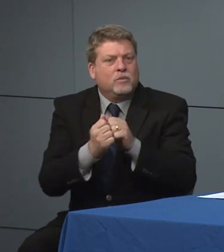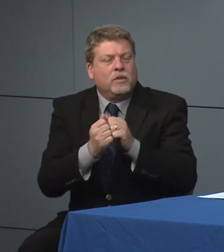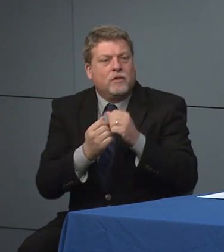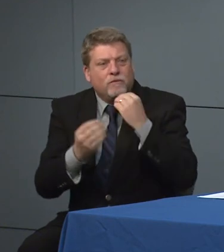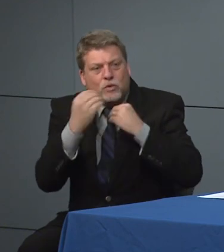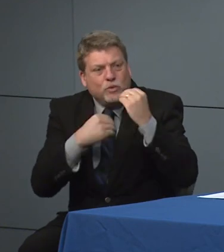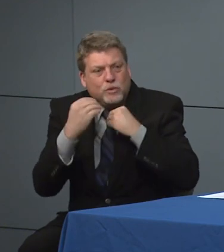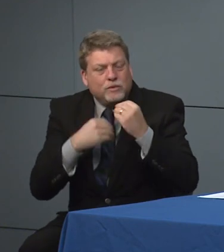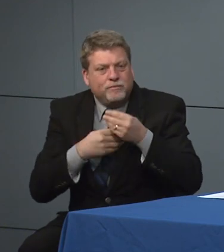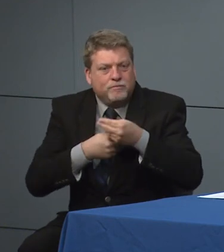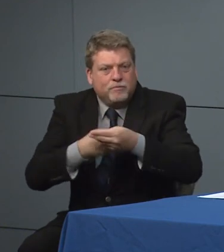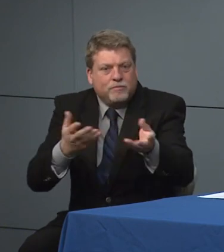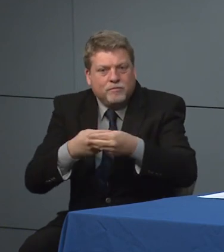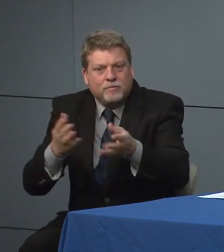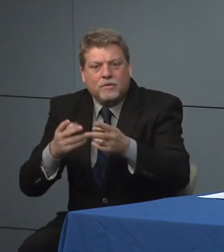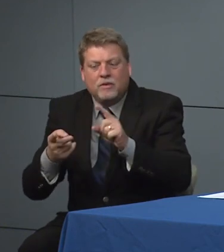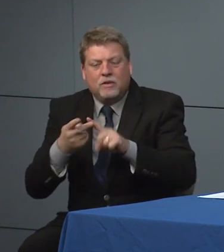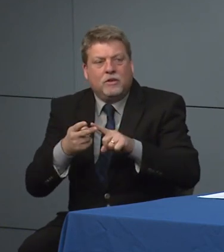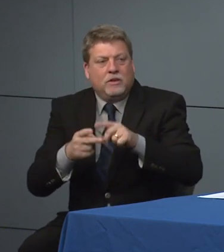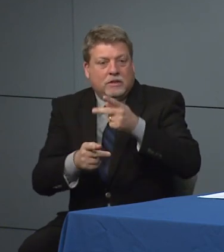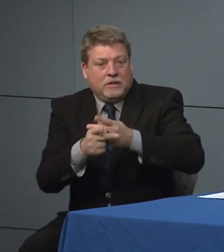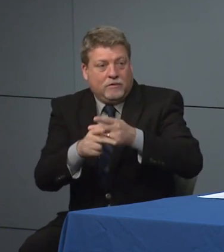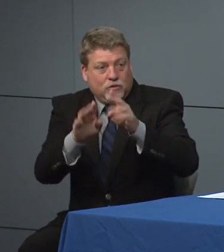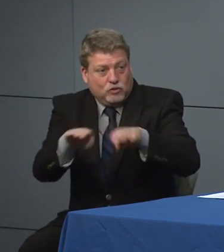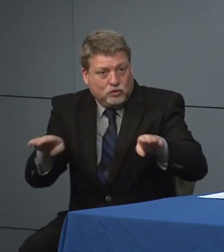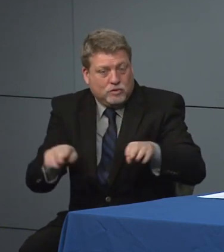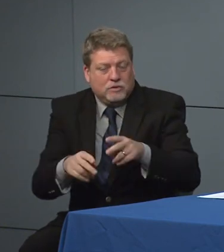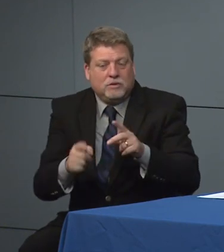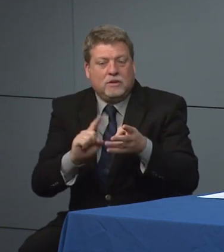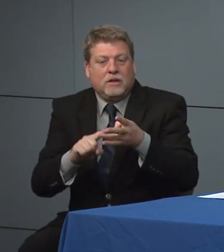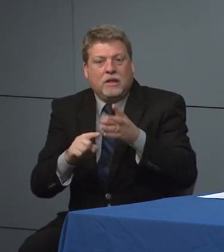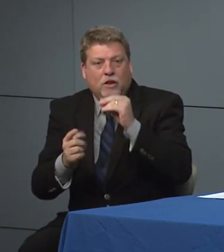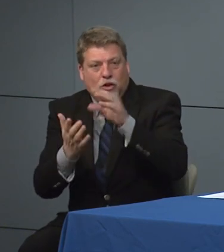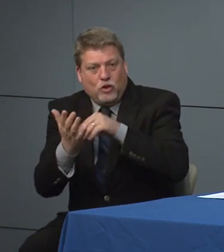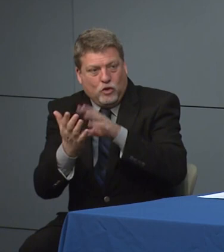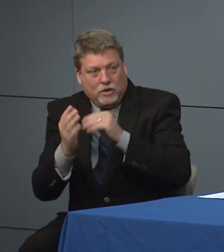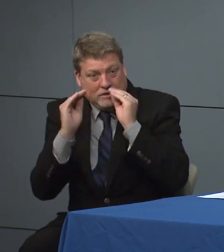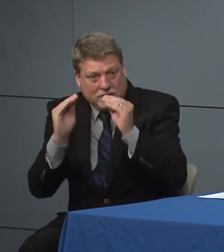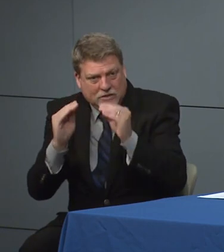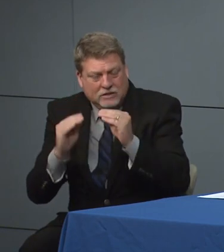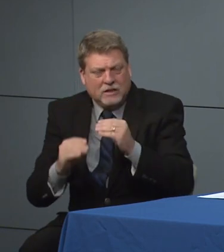de notición, atención infantil y aprendizaje.